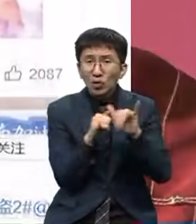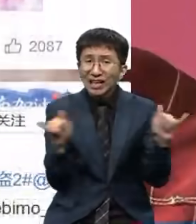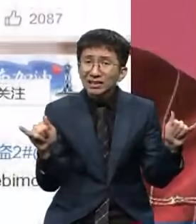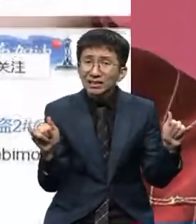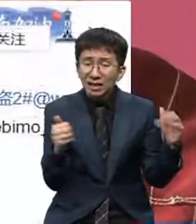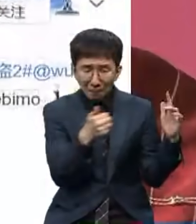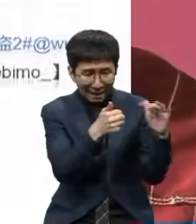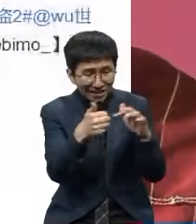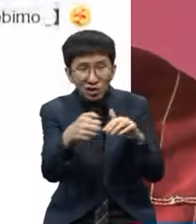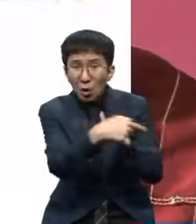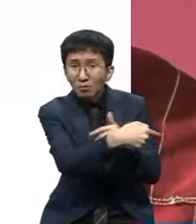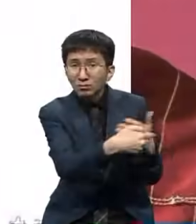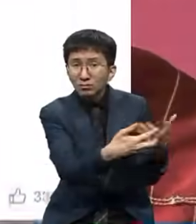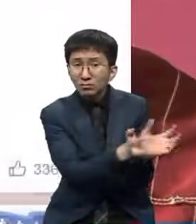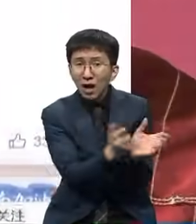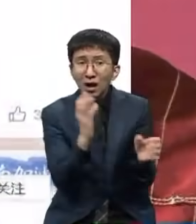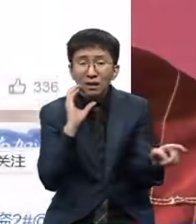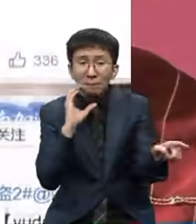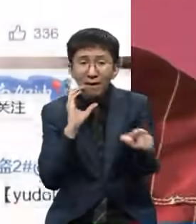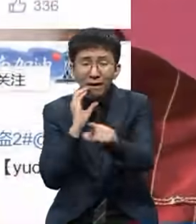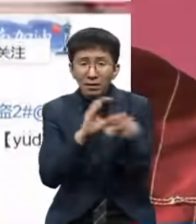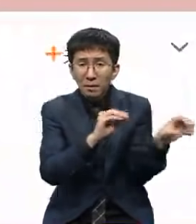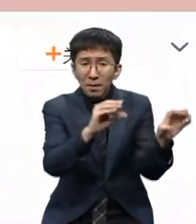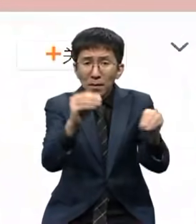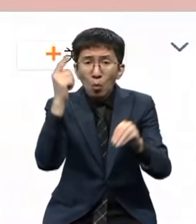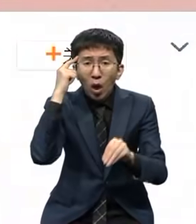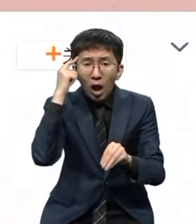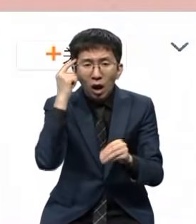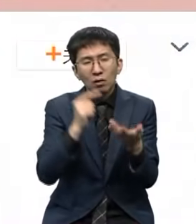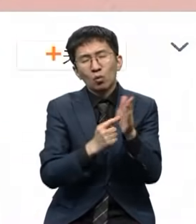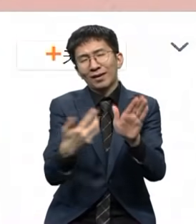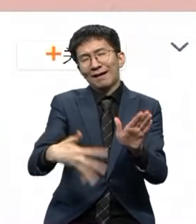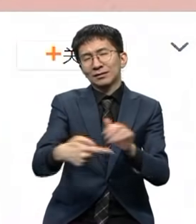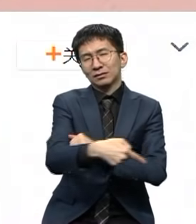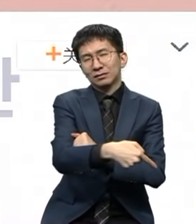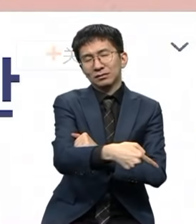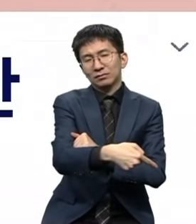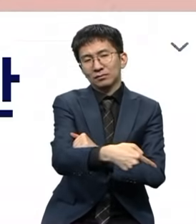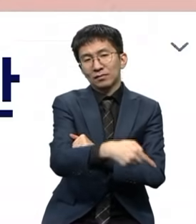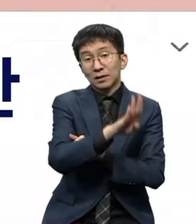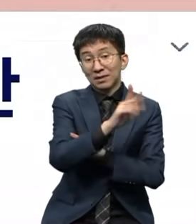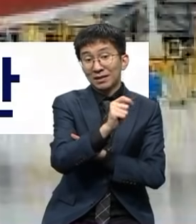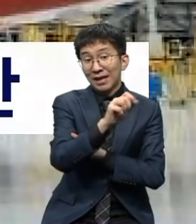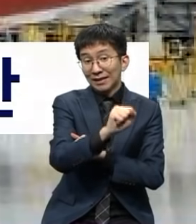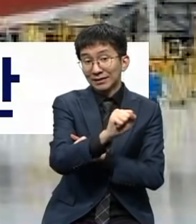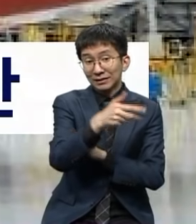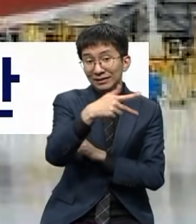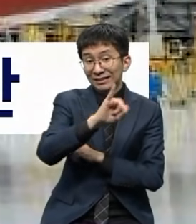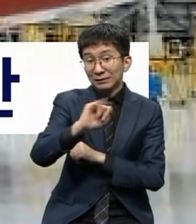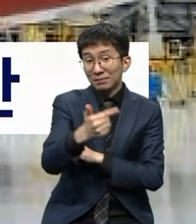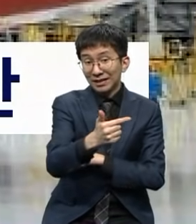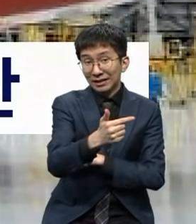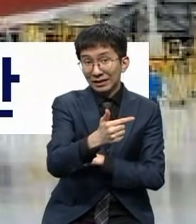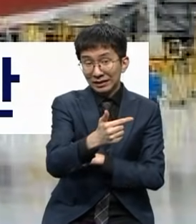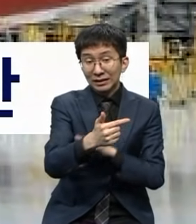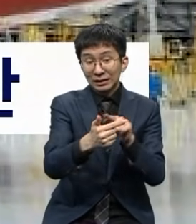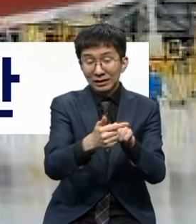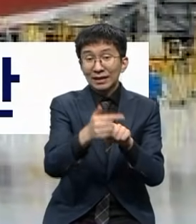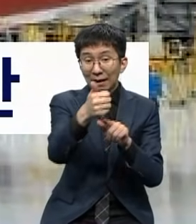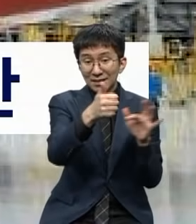계정만을 대상으로 했는지 밝히지 않았습니다. 이번 조치는 BTS 멤버 지민의 중국 팬클럽이 비행기에 대형 사진 광고를 한